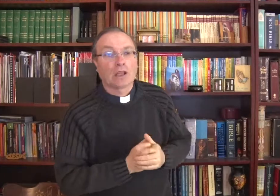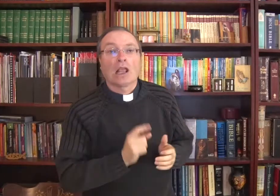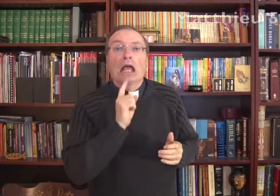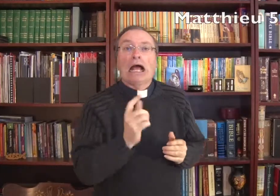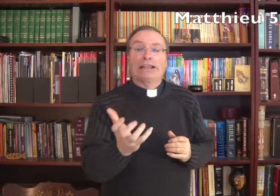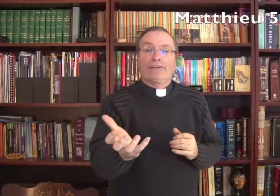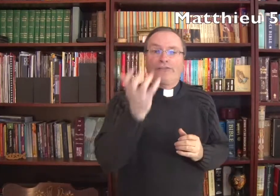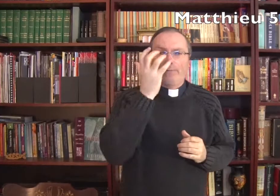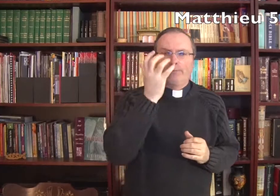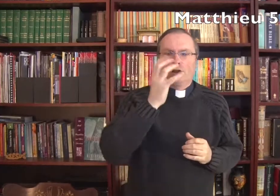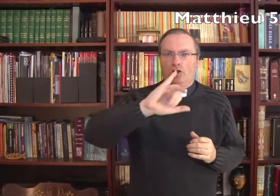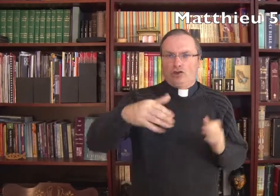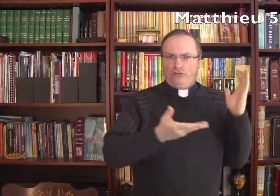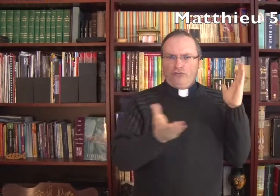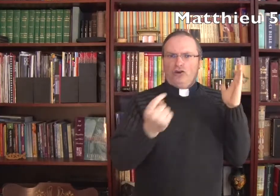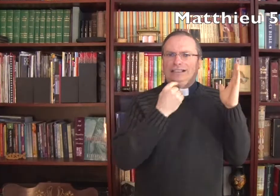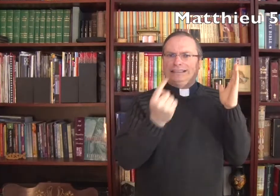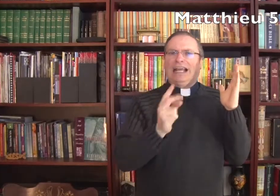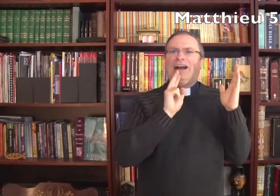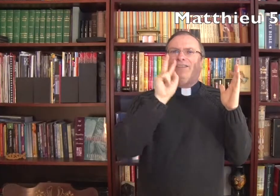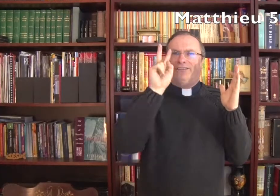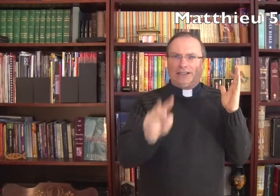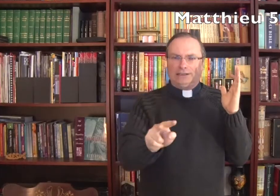En effet, je vous le dis en vérité,